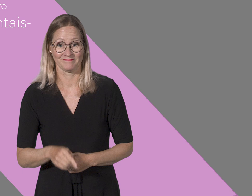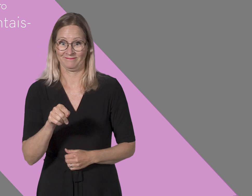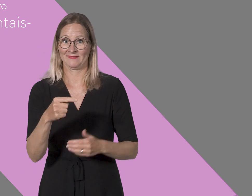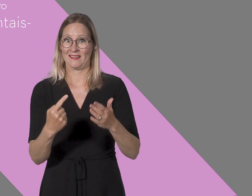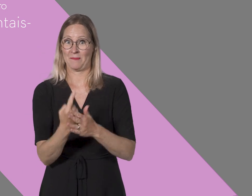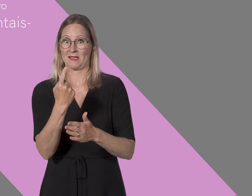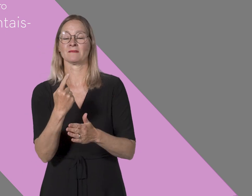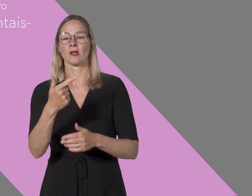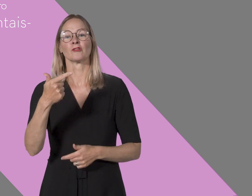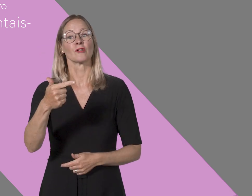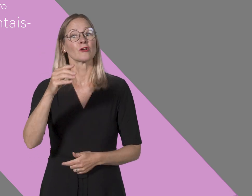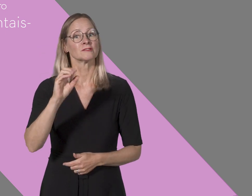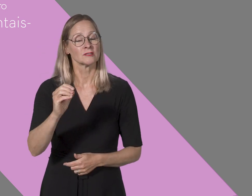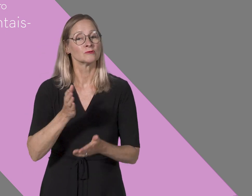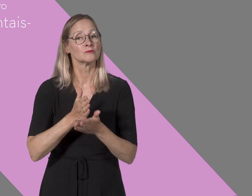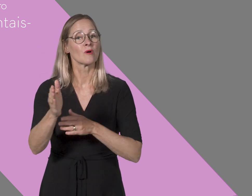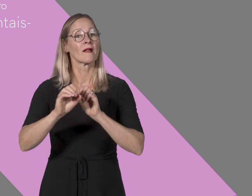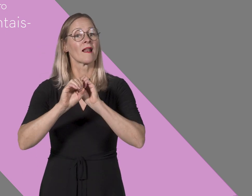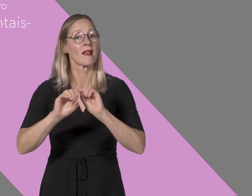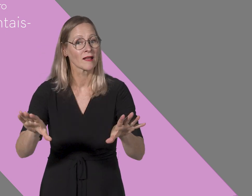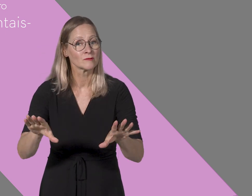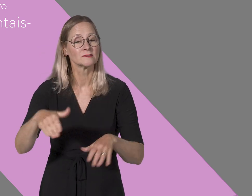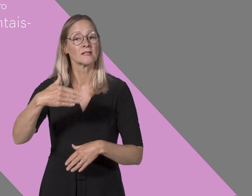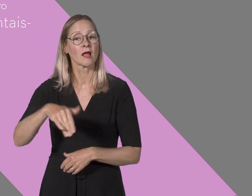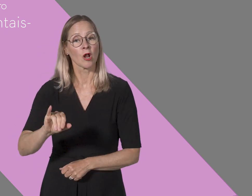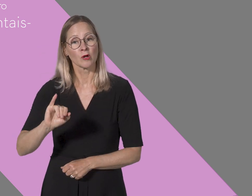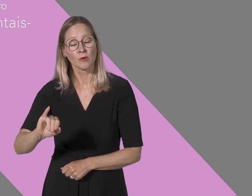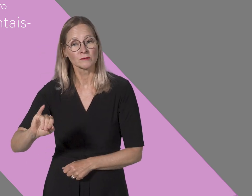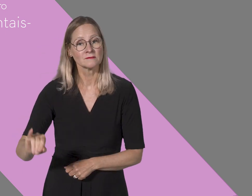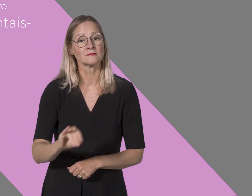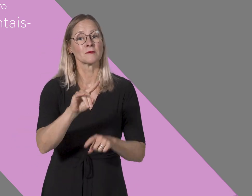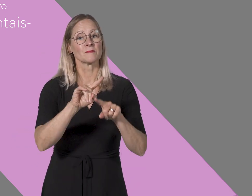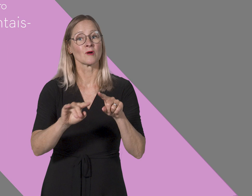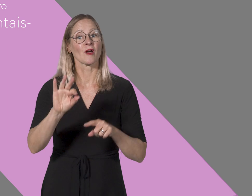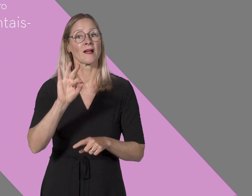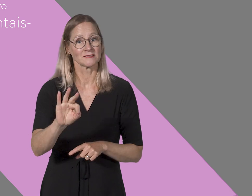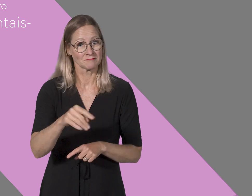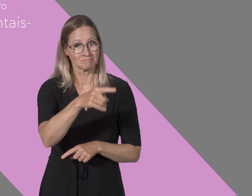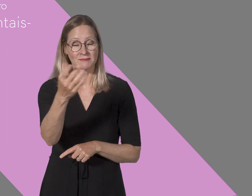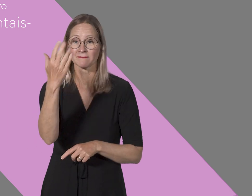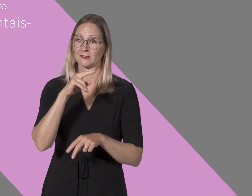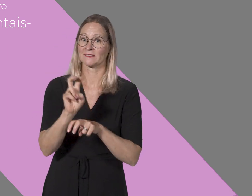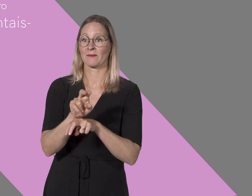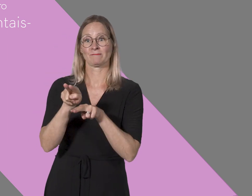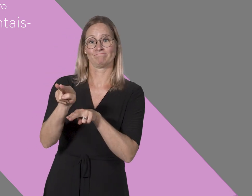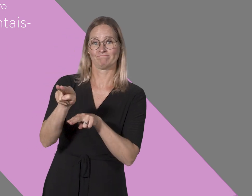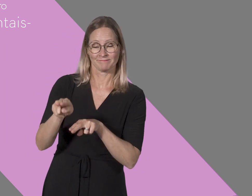Tapahtumaa voi seurata suorana lähetyksenä klo 18–19.30.